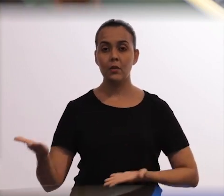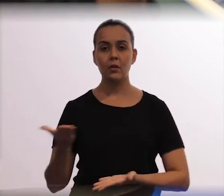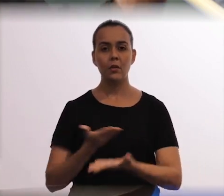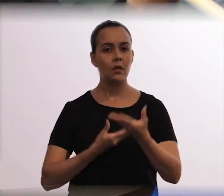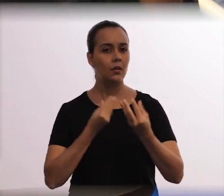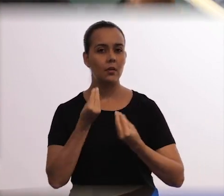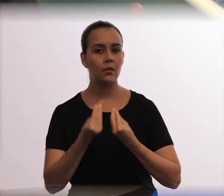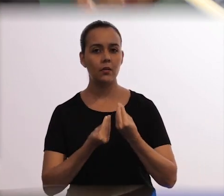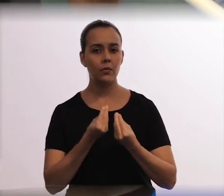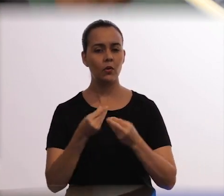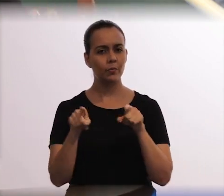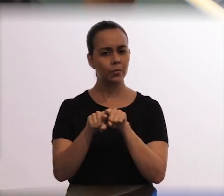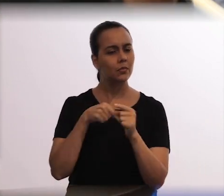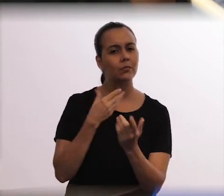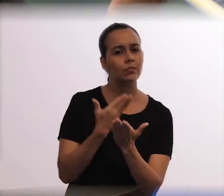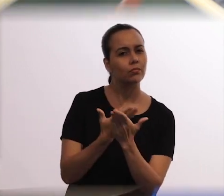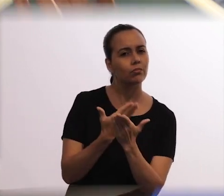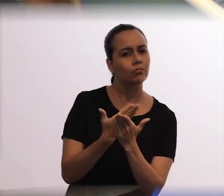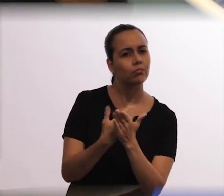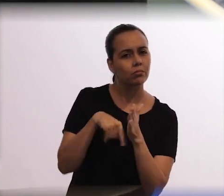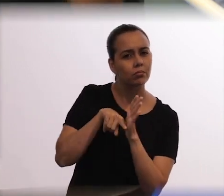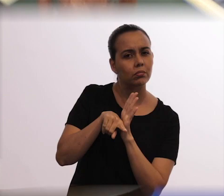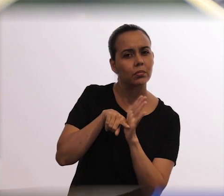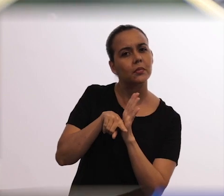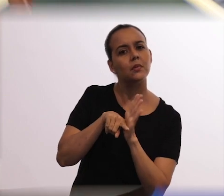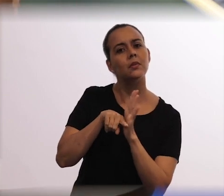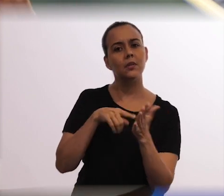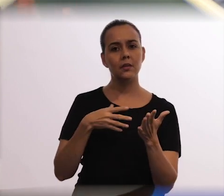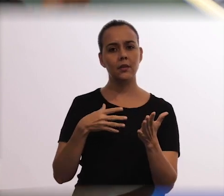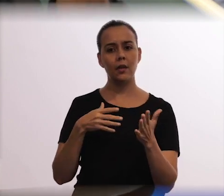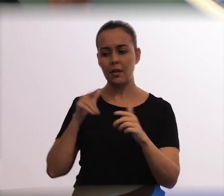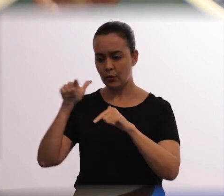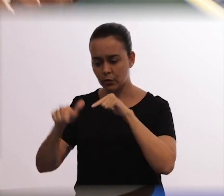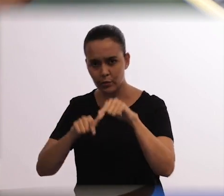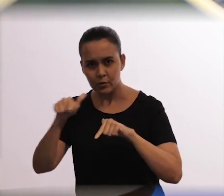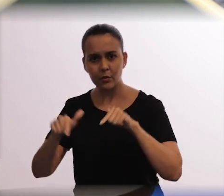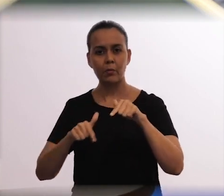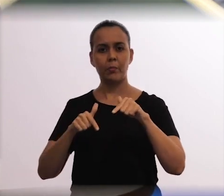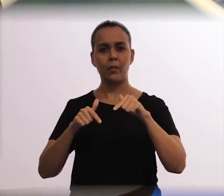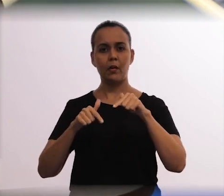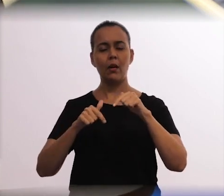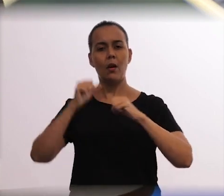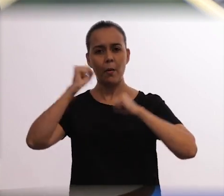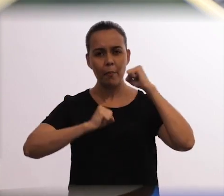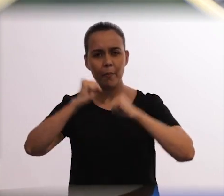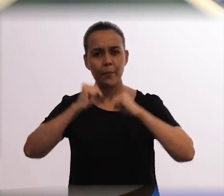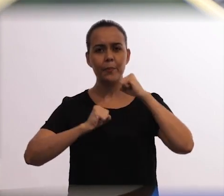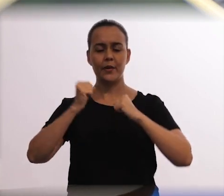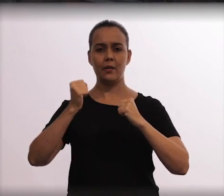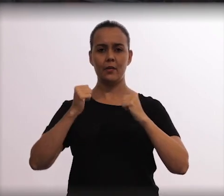o acesso digno a equipamentos, serviços e a consumo, que existe nos bairros mais ricos da cidade.